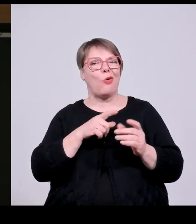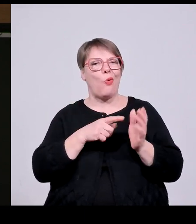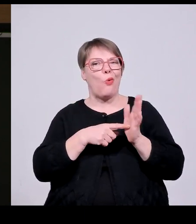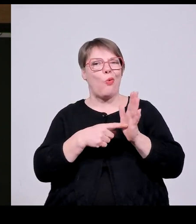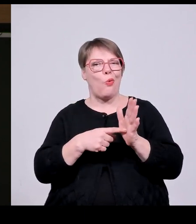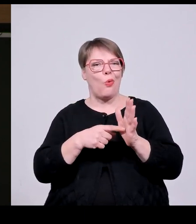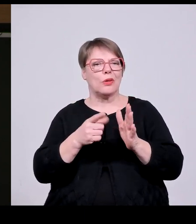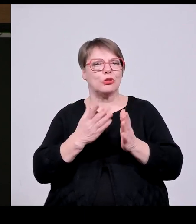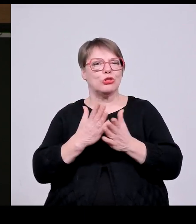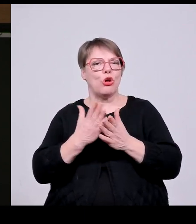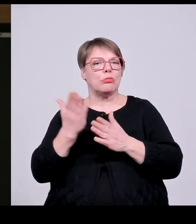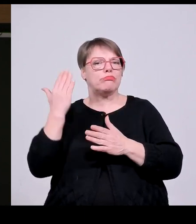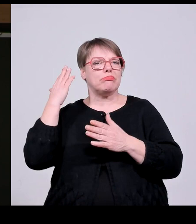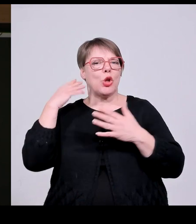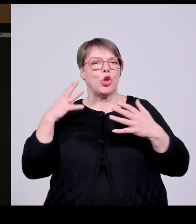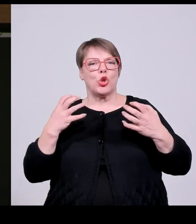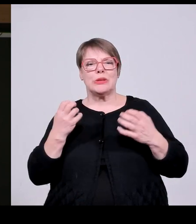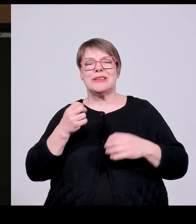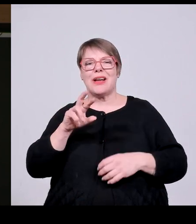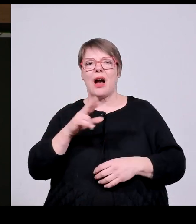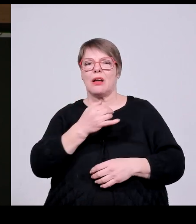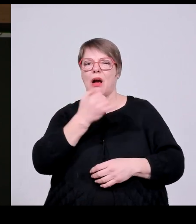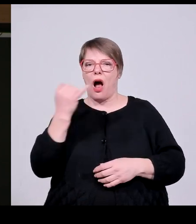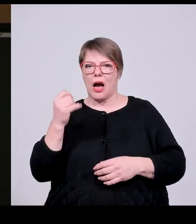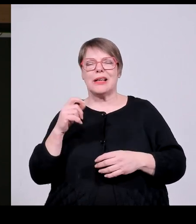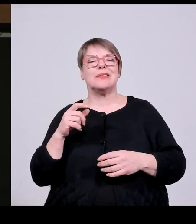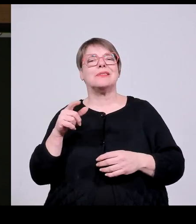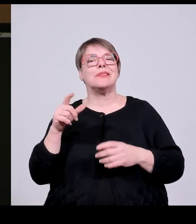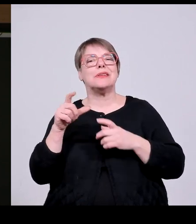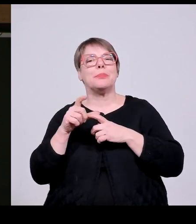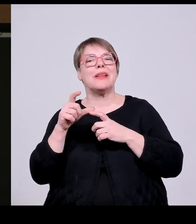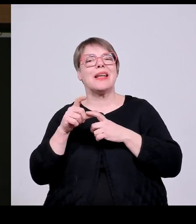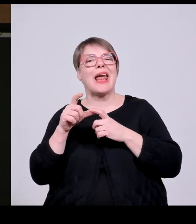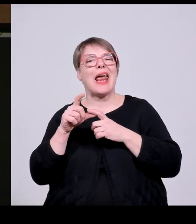seiner Stadt gerettet. Und das funktioniert ja bis heute.